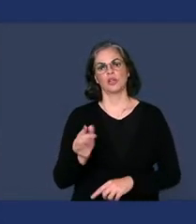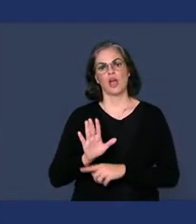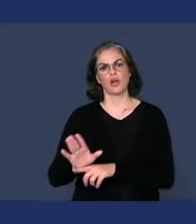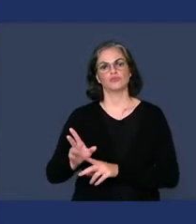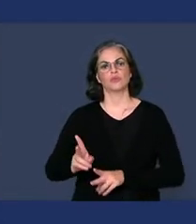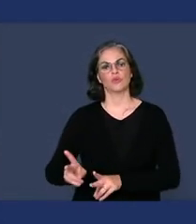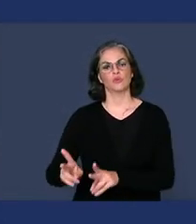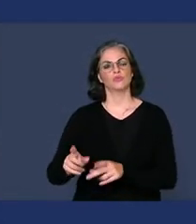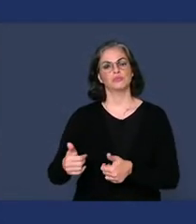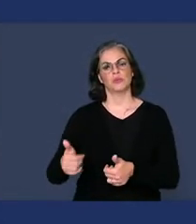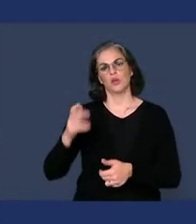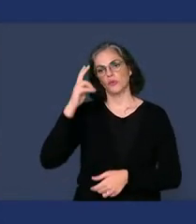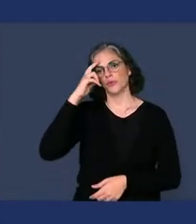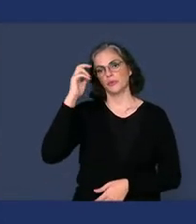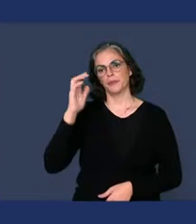BRASILEIRA. E POR ISSO NÓS